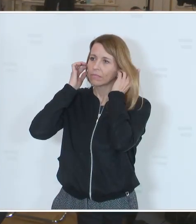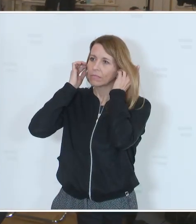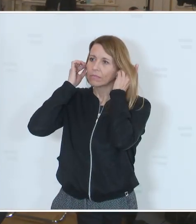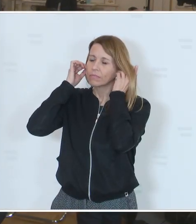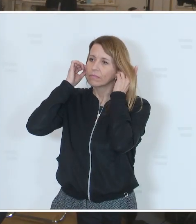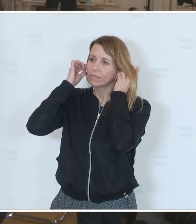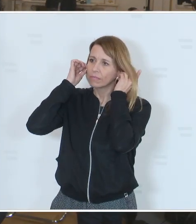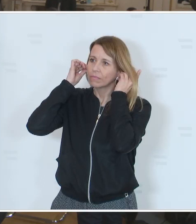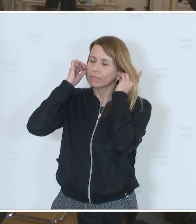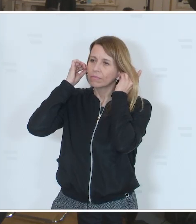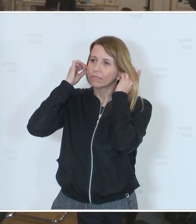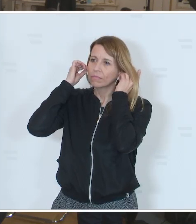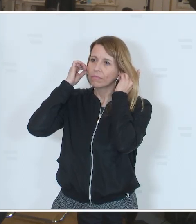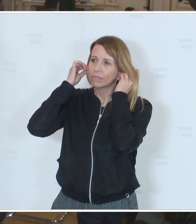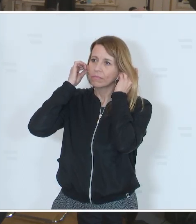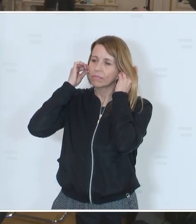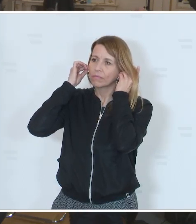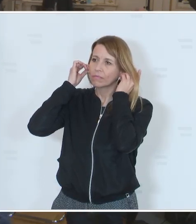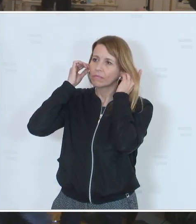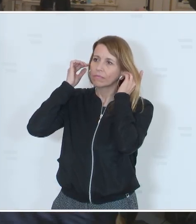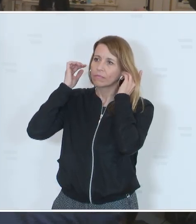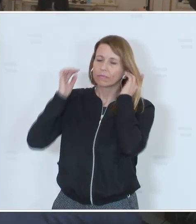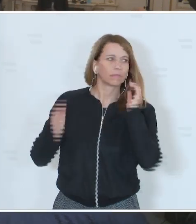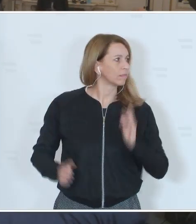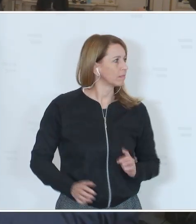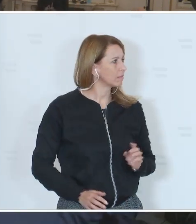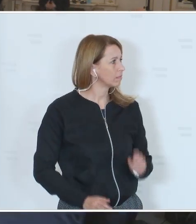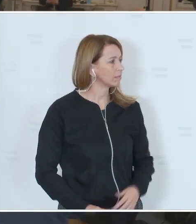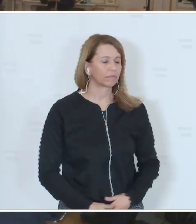anlässlich des Arbeitsbesuchs des maltesischen Premierministers. Der Bundeskanzler ist am Wort.